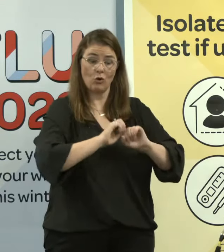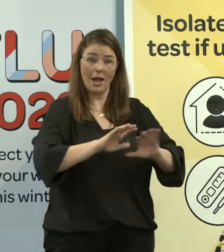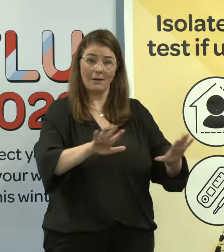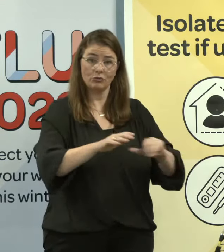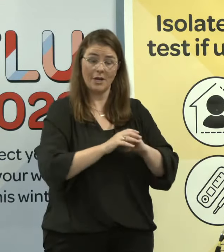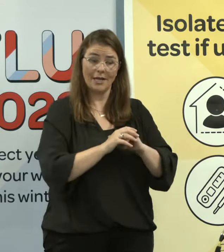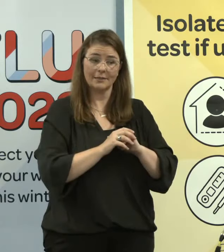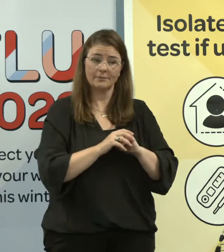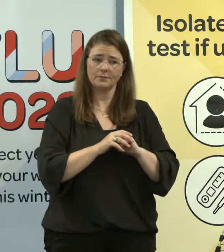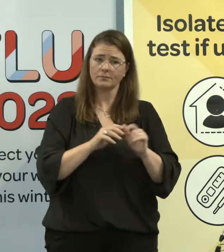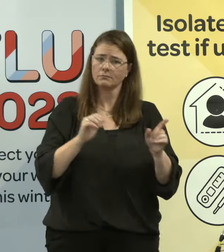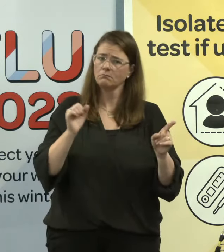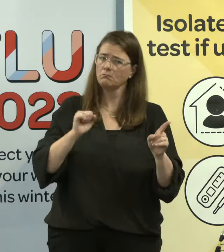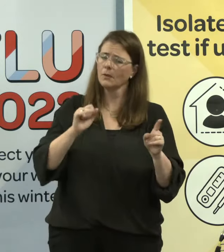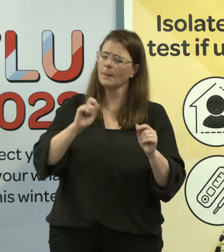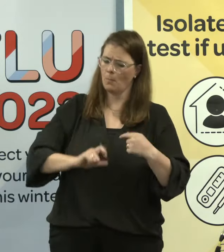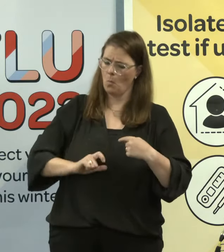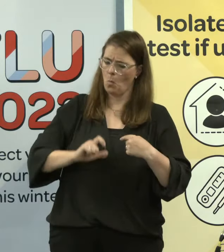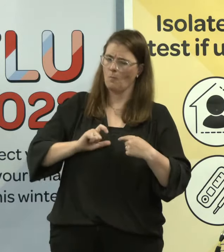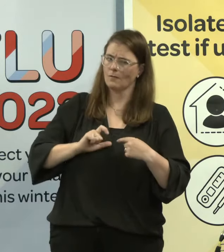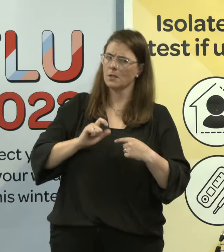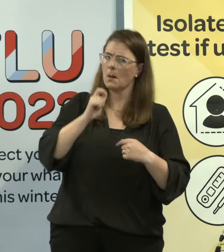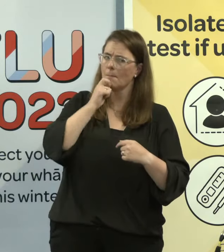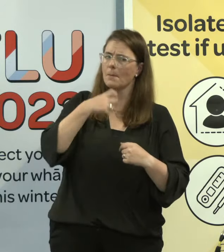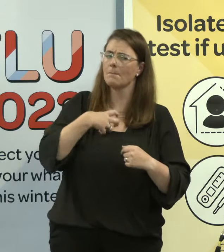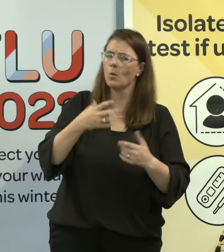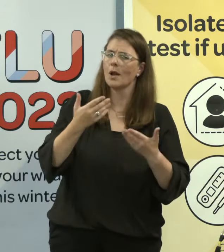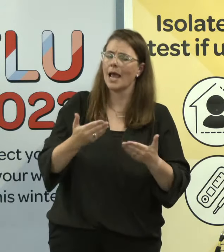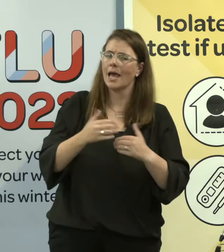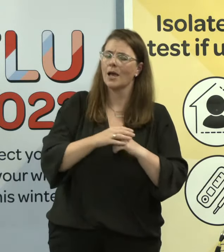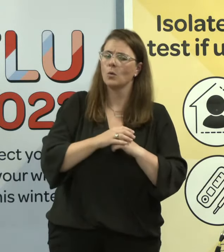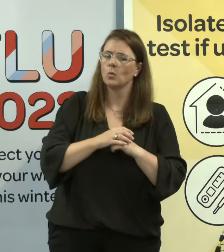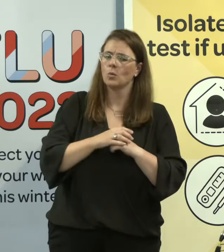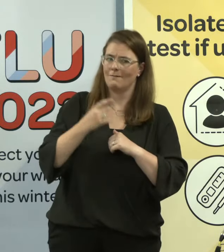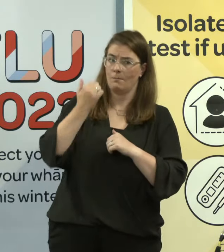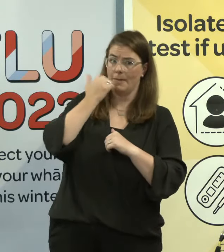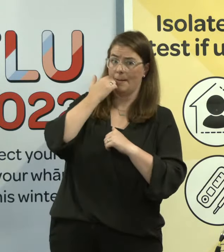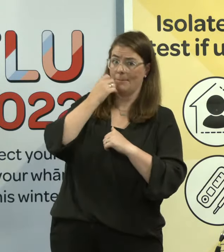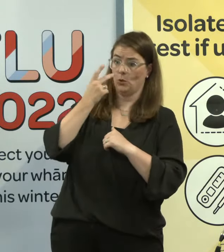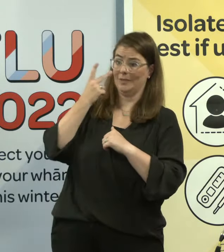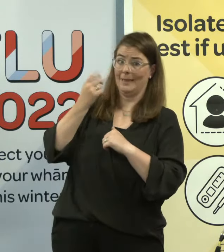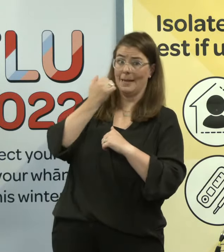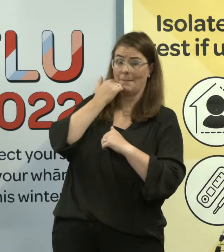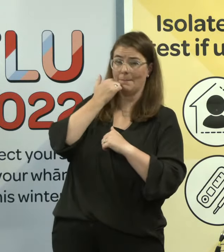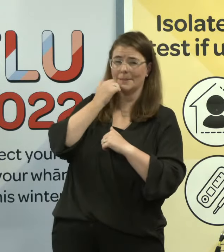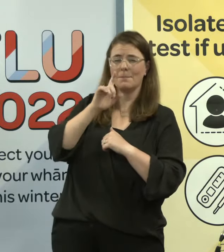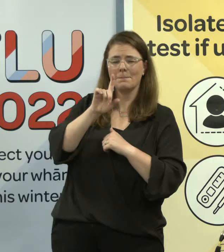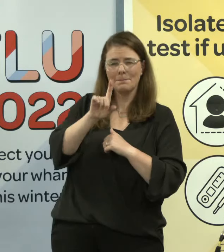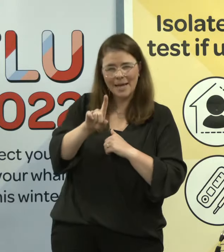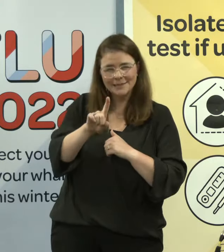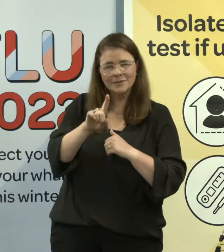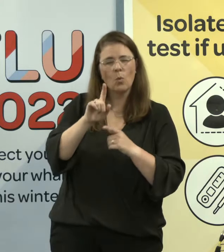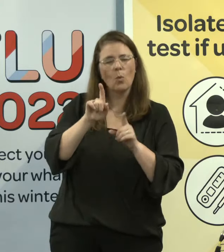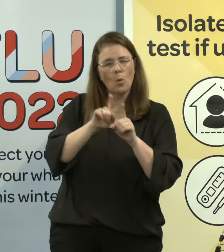raro,...